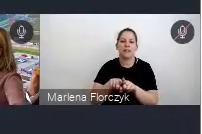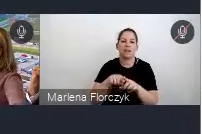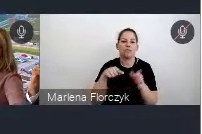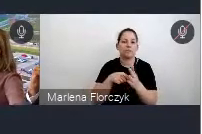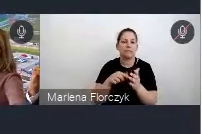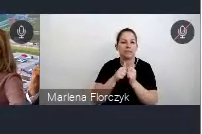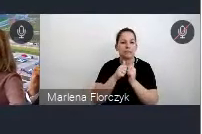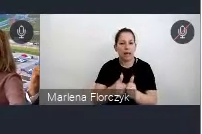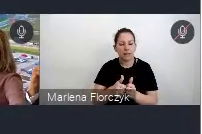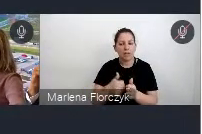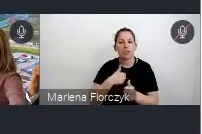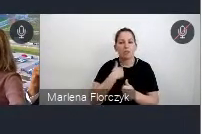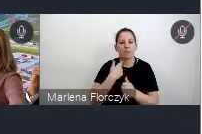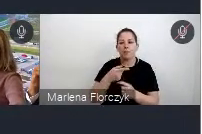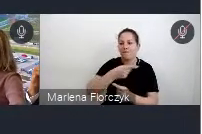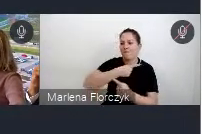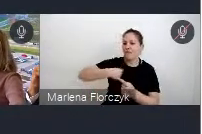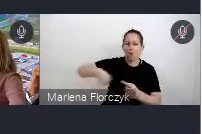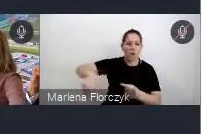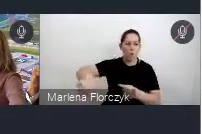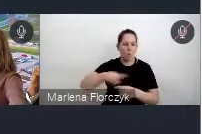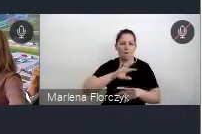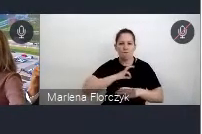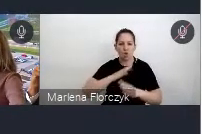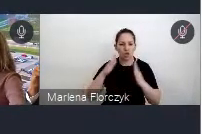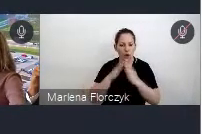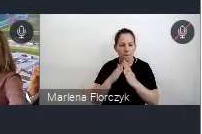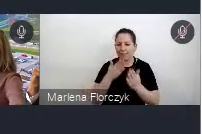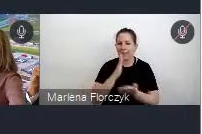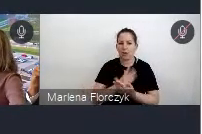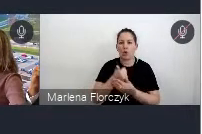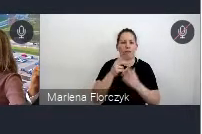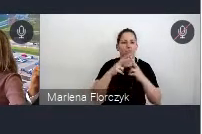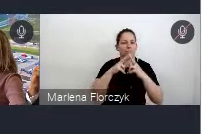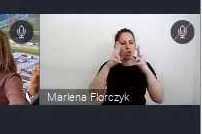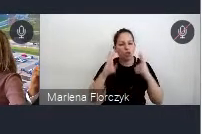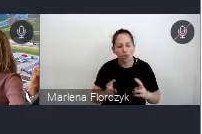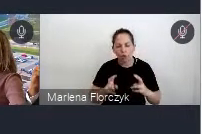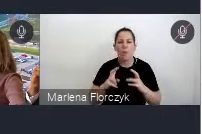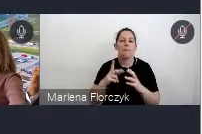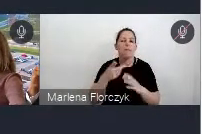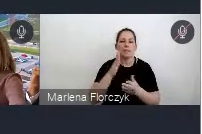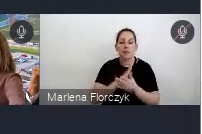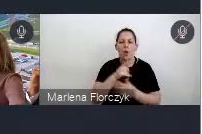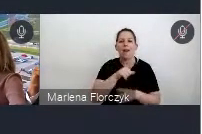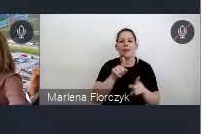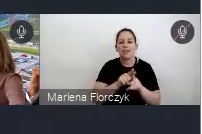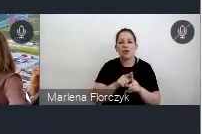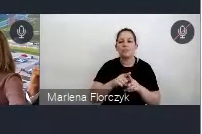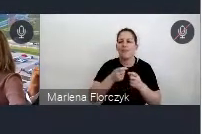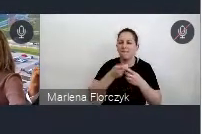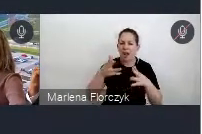żeby wokół swoich domów, nie tylko jednorodzinnych, ale wielorodzinnych, zagospodarowywać tereny zielone.